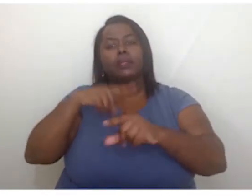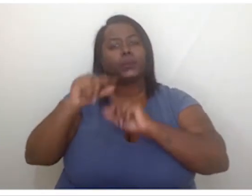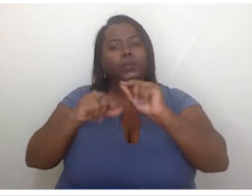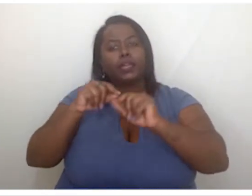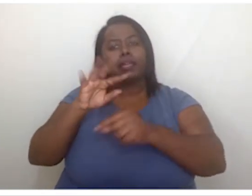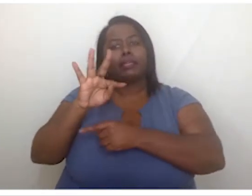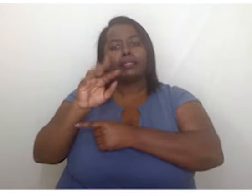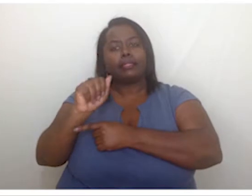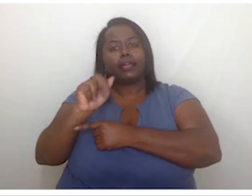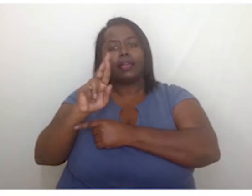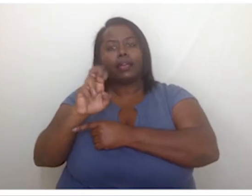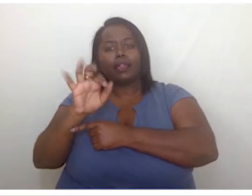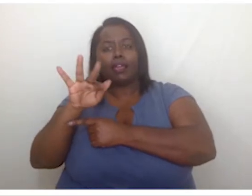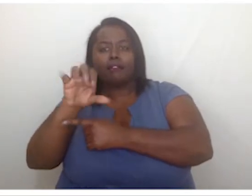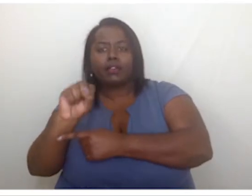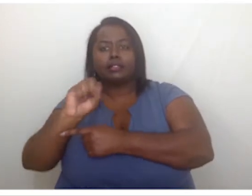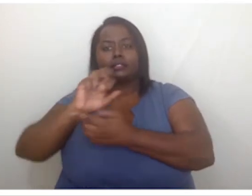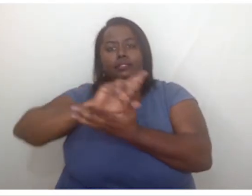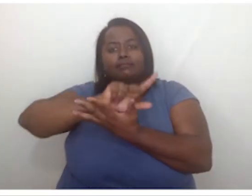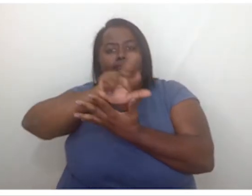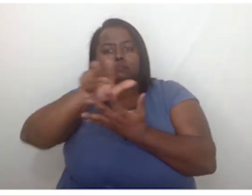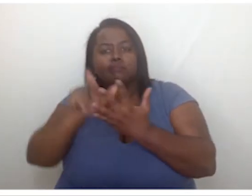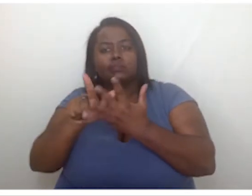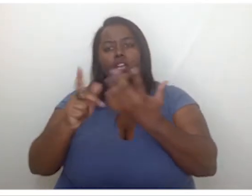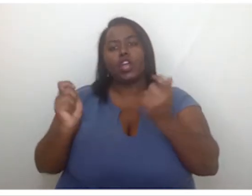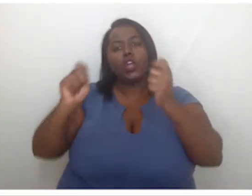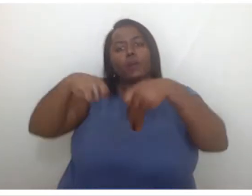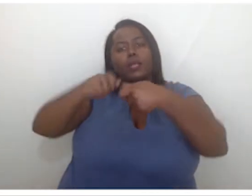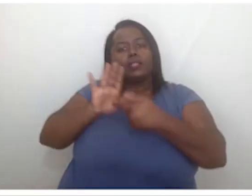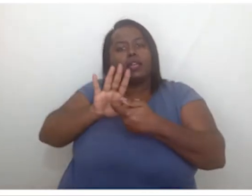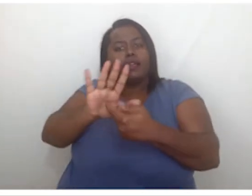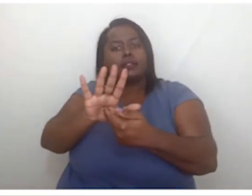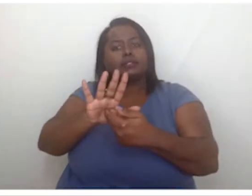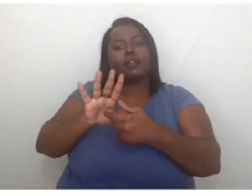y demostraciones de competencia que ellos están haciendo juntos,